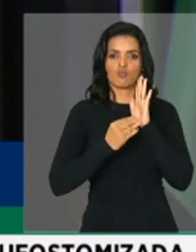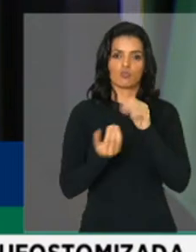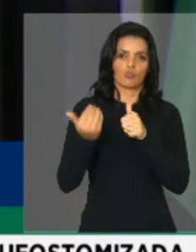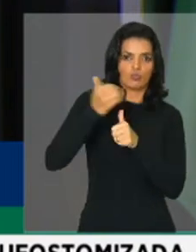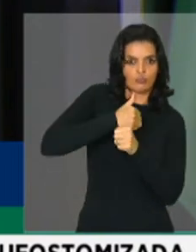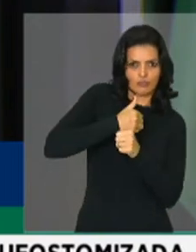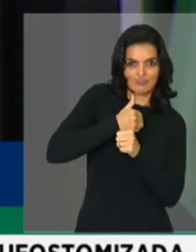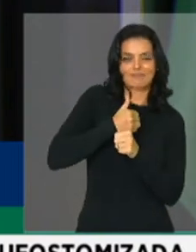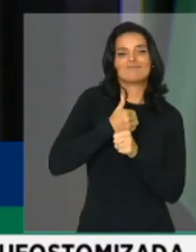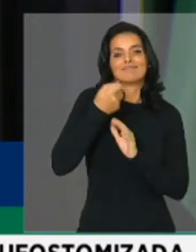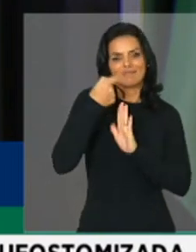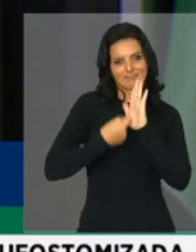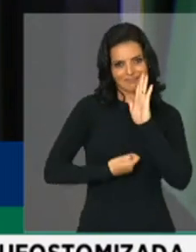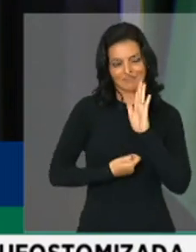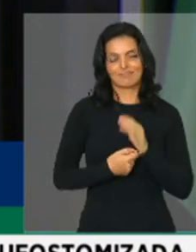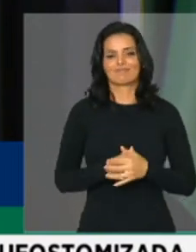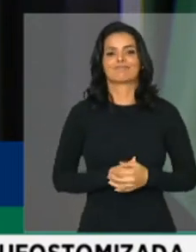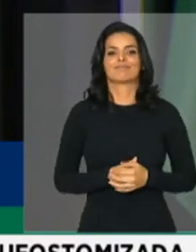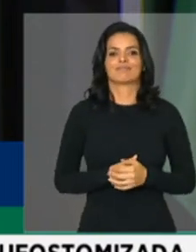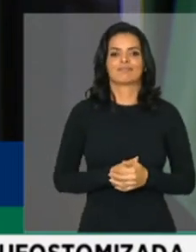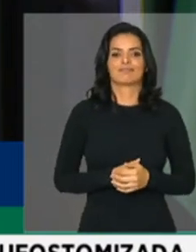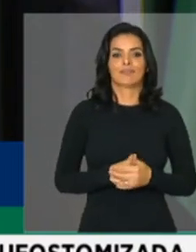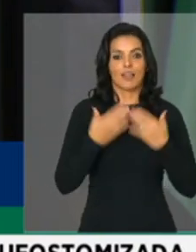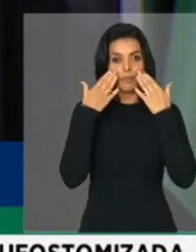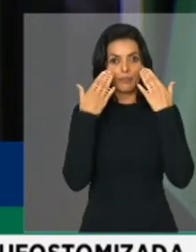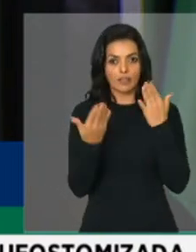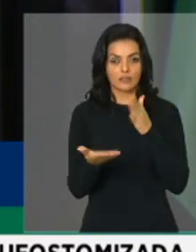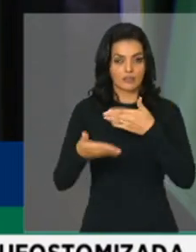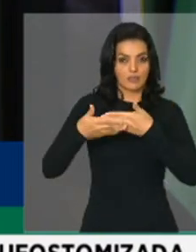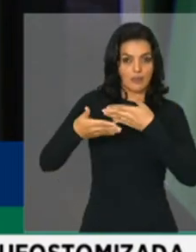COMISSÃO DE SEGURIDADE SOCIAL. SUBEMENDA SUBSTITUTIVA GLOBAL AO PROJETO DE LEI